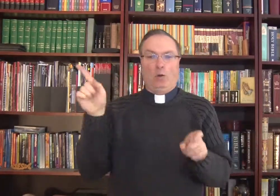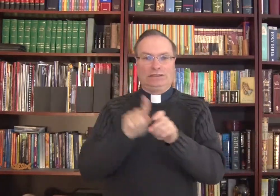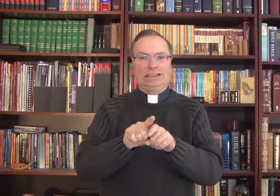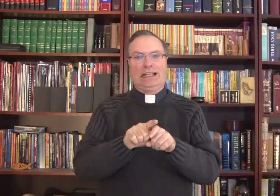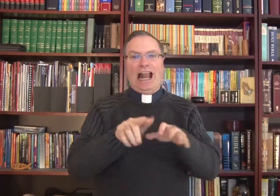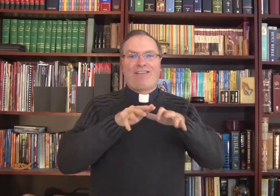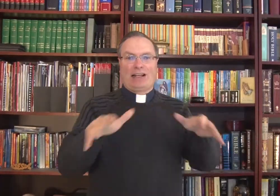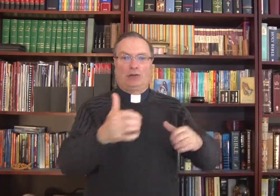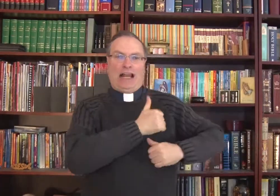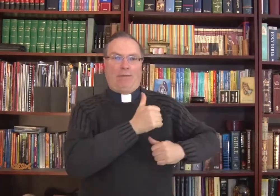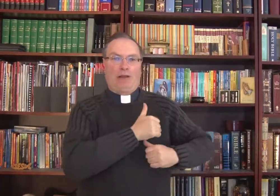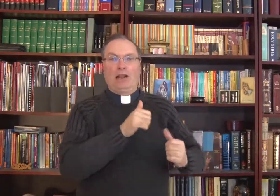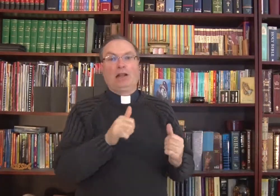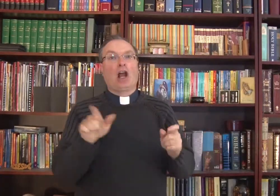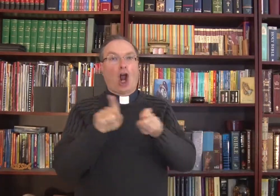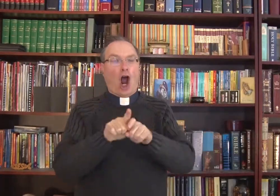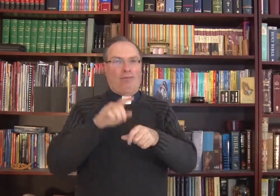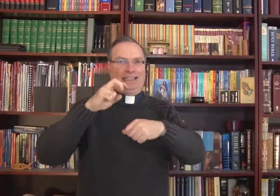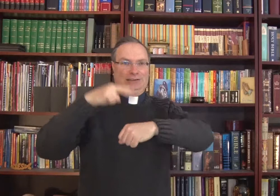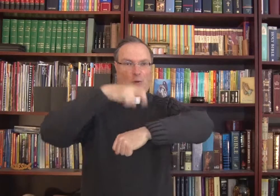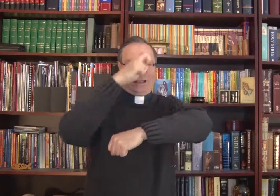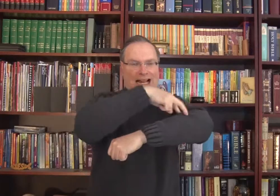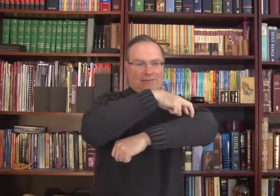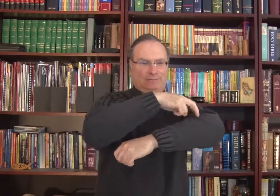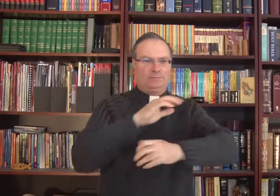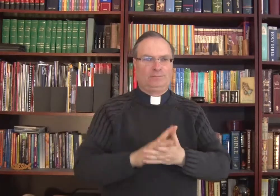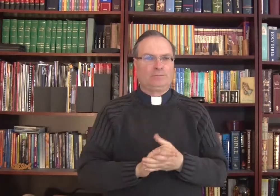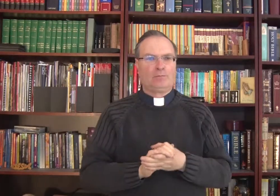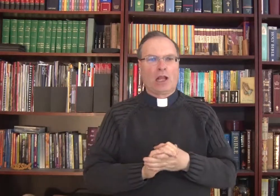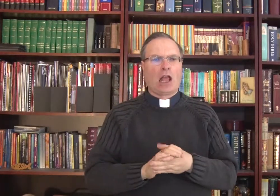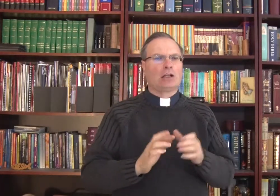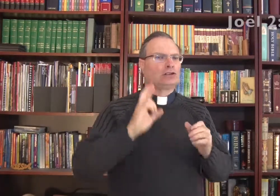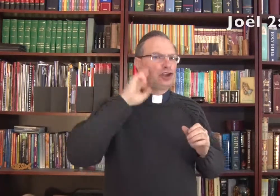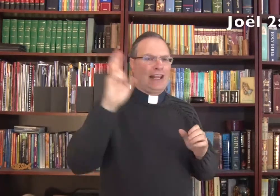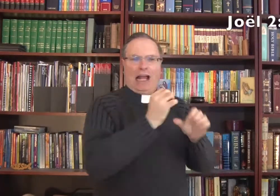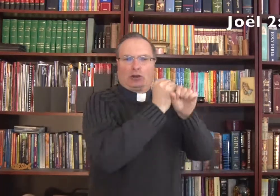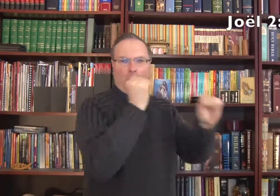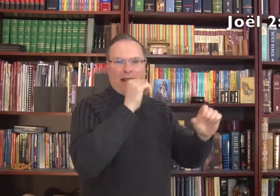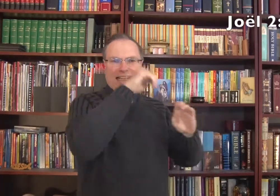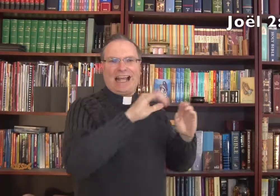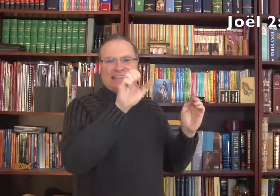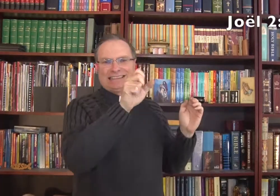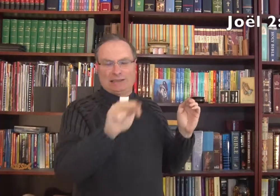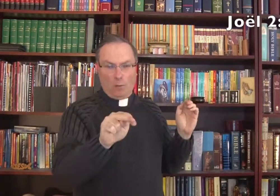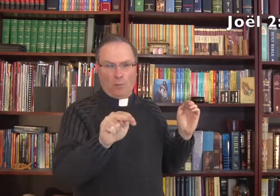aussi de l’invasion de l’armée comme des sauterelles. «Sonnez de la trompette dans Sion,